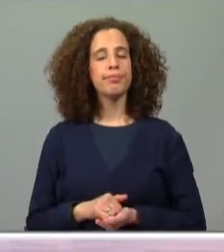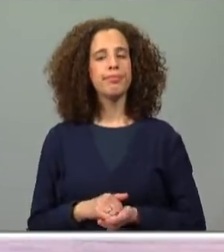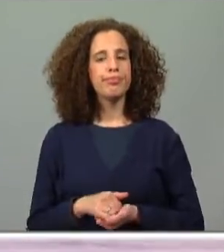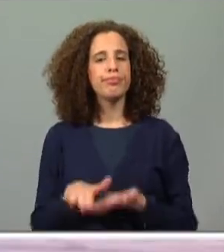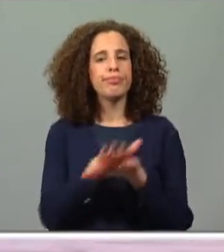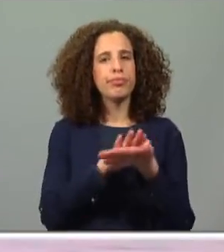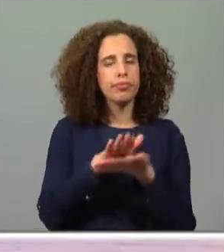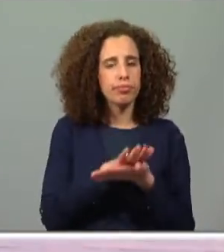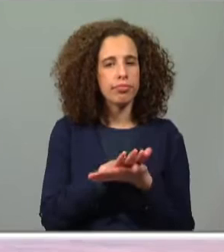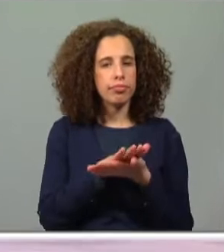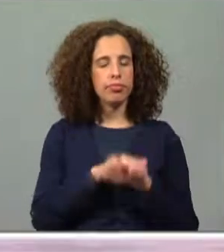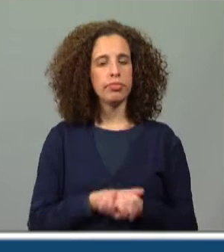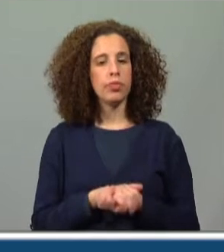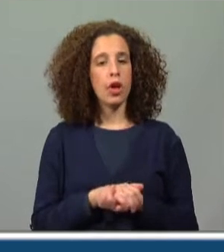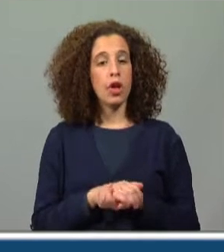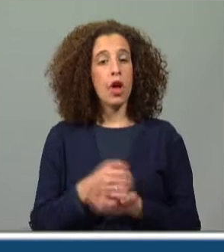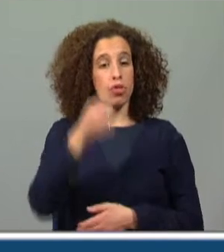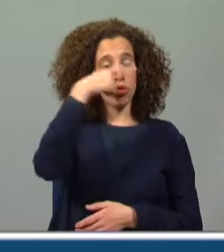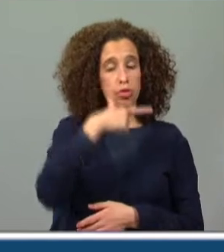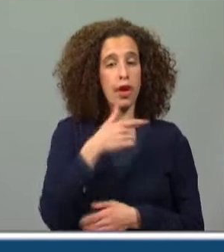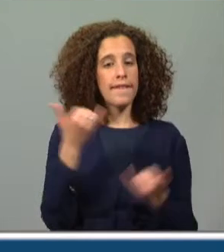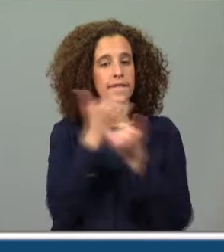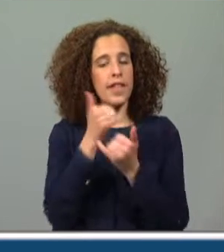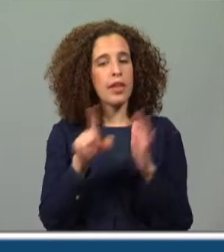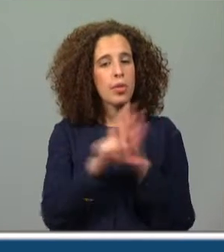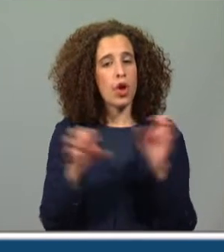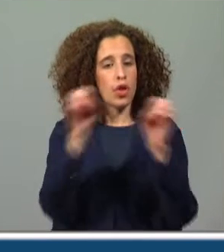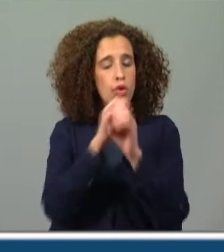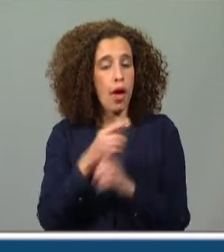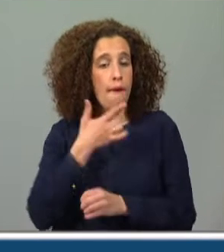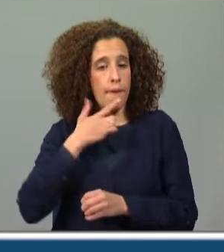exatamente na retoma do conto felicidade clandestina desta altura brasileira e 正是在恢復幸福的故事這個巴西高度的秘密和